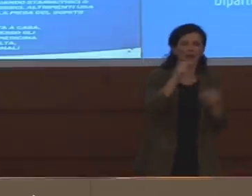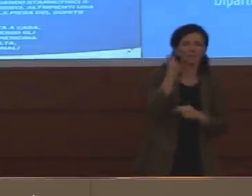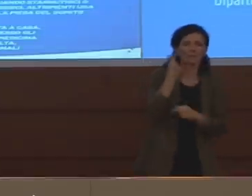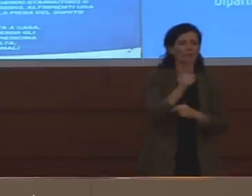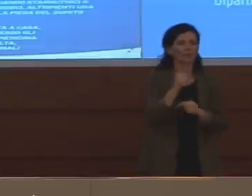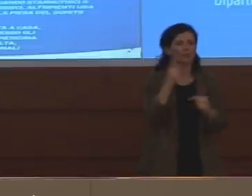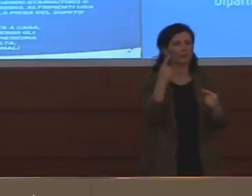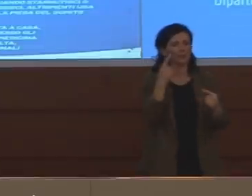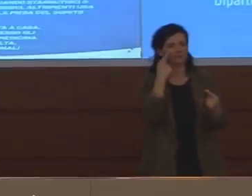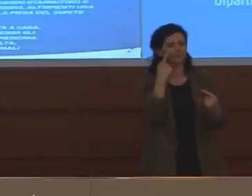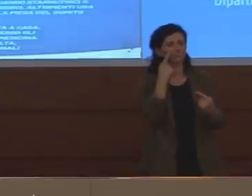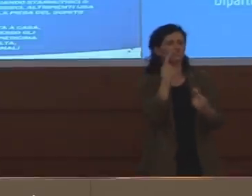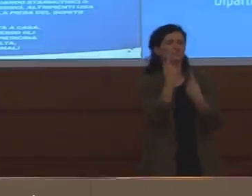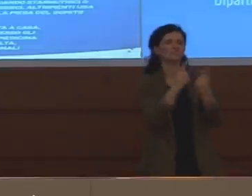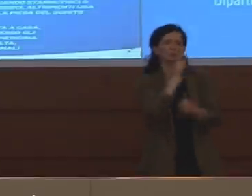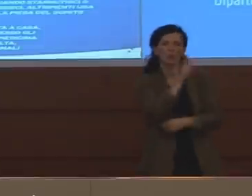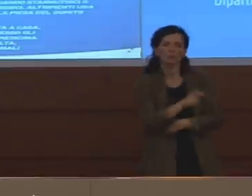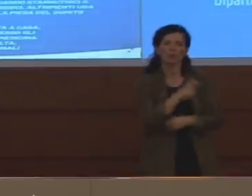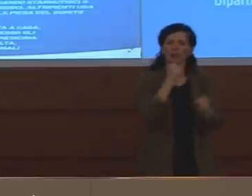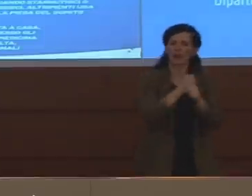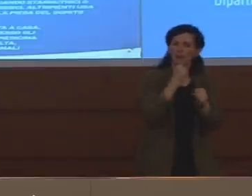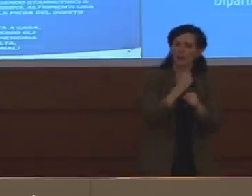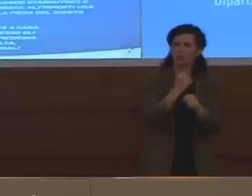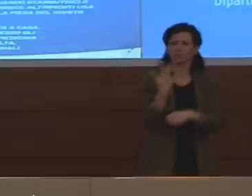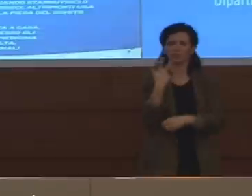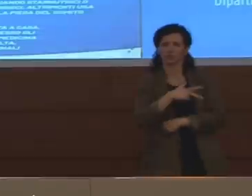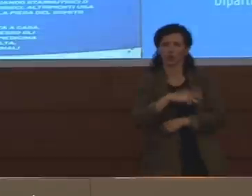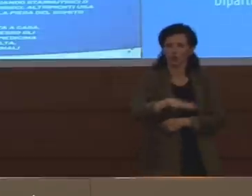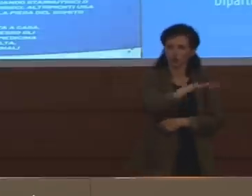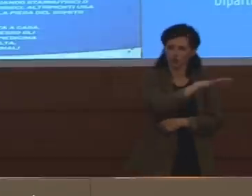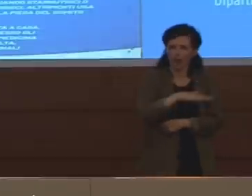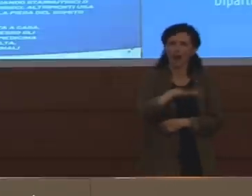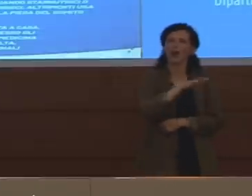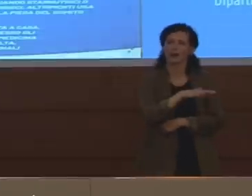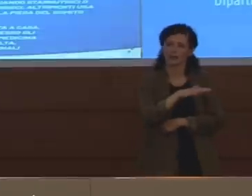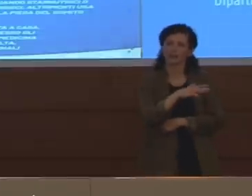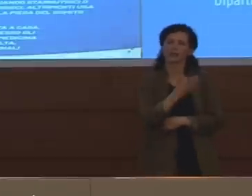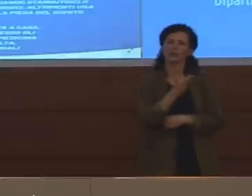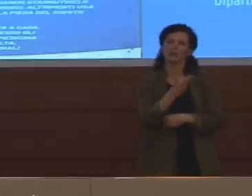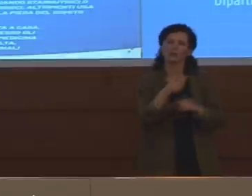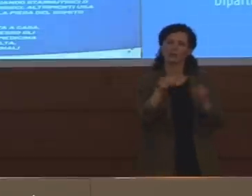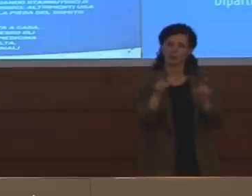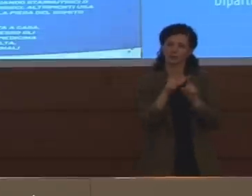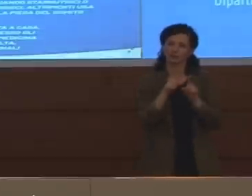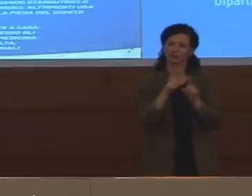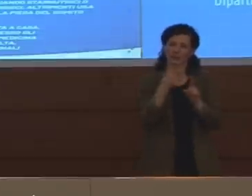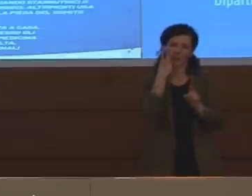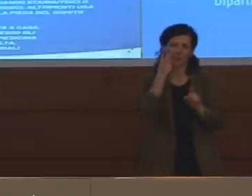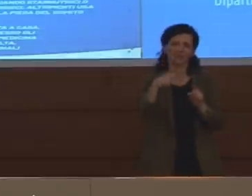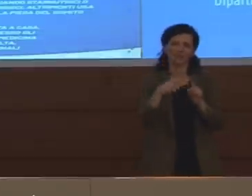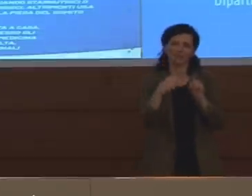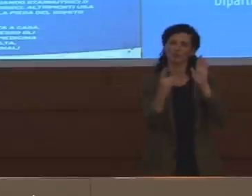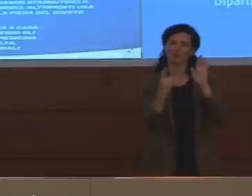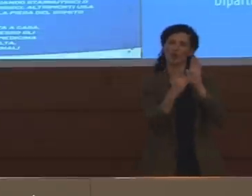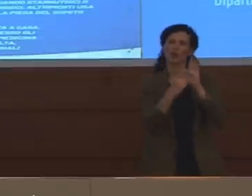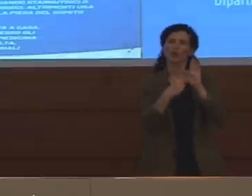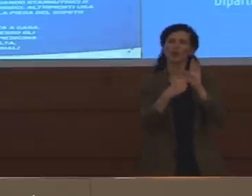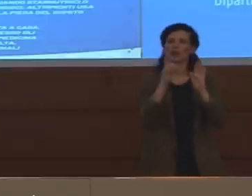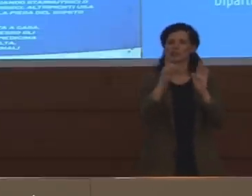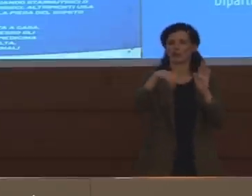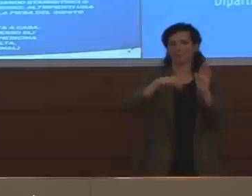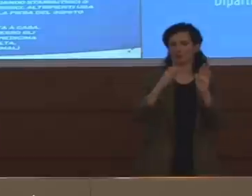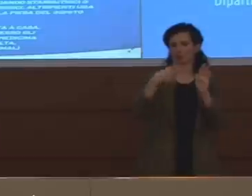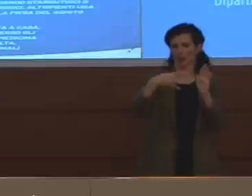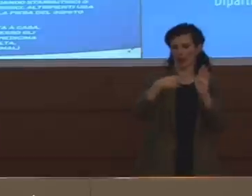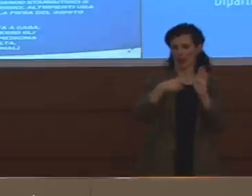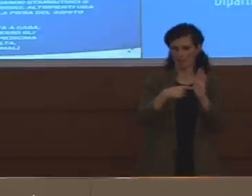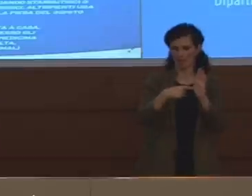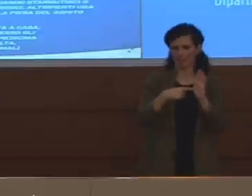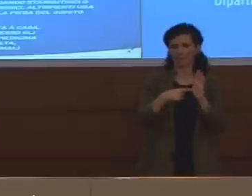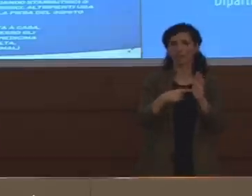fare, rispetto alle indicazioni presenti nel dpcm, per garantire che questi